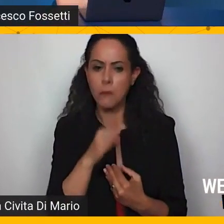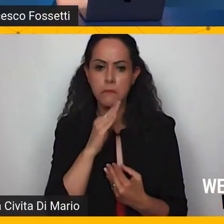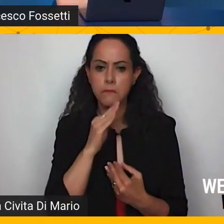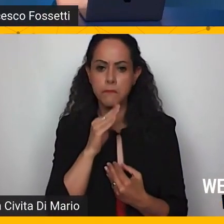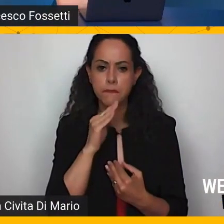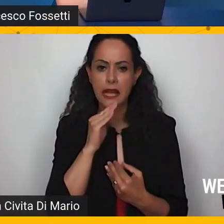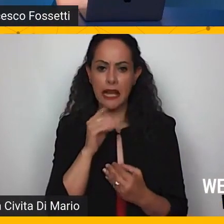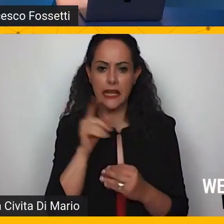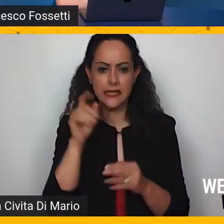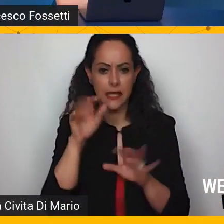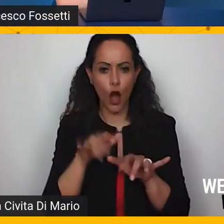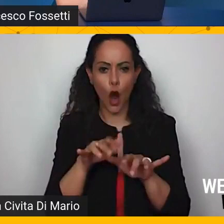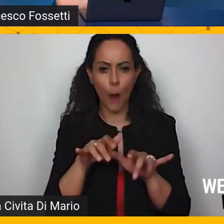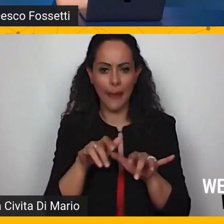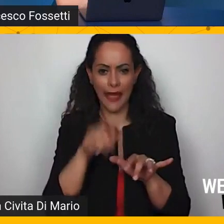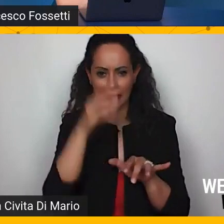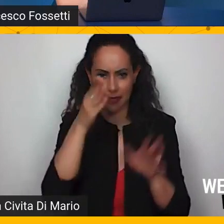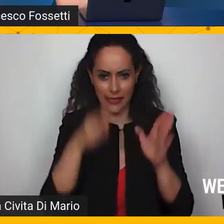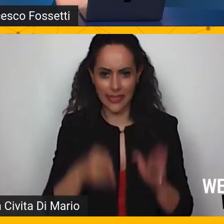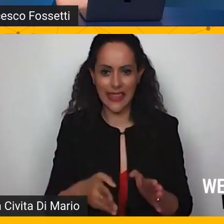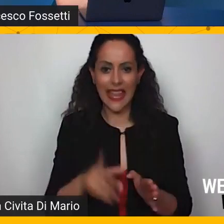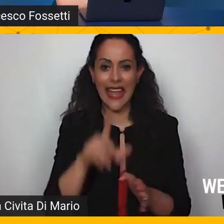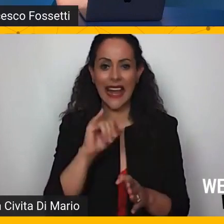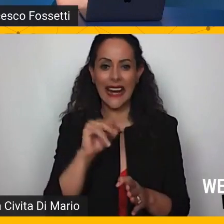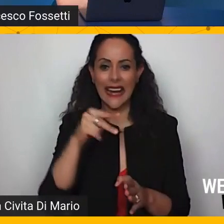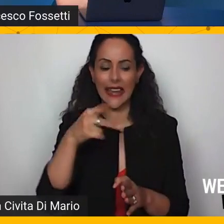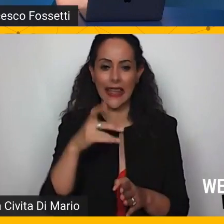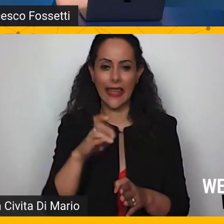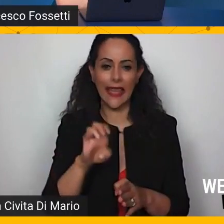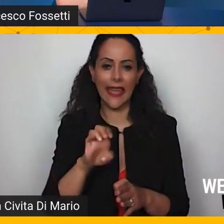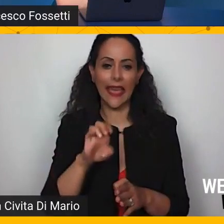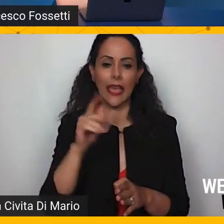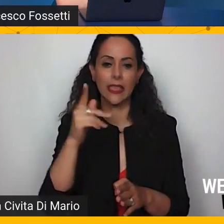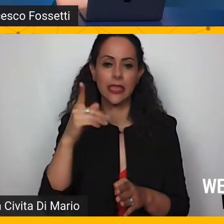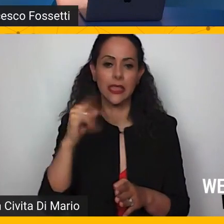l'interno dei commenti se